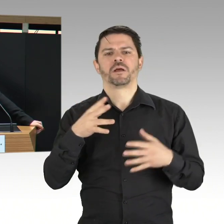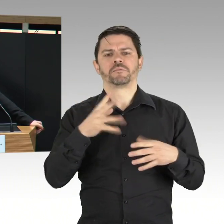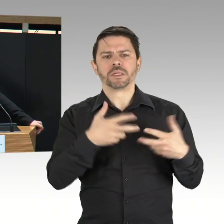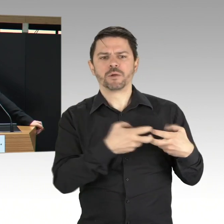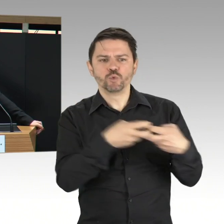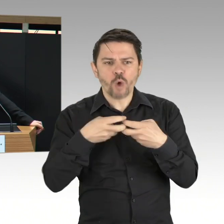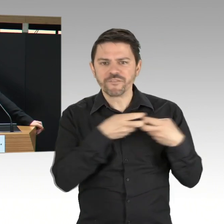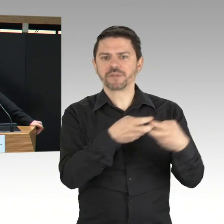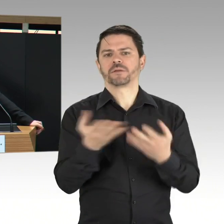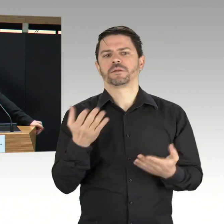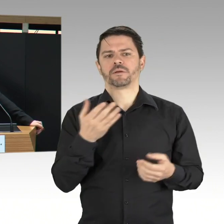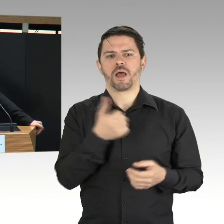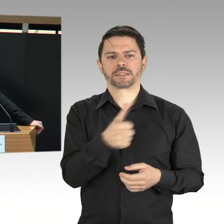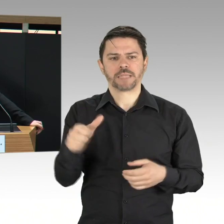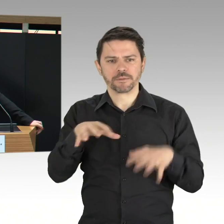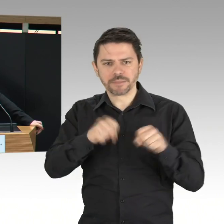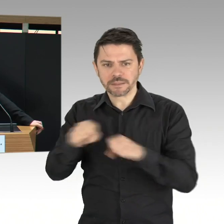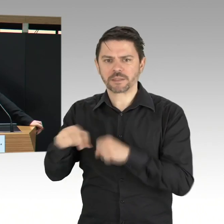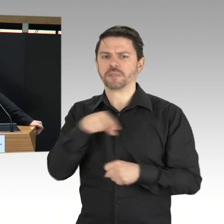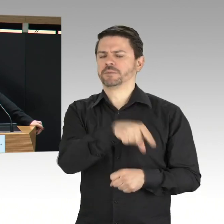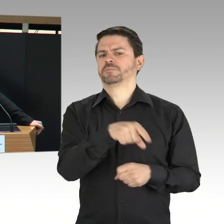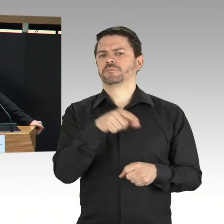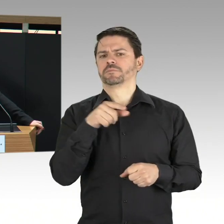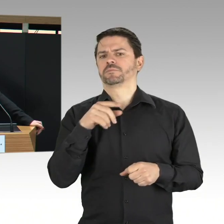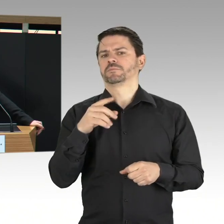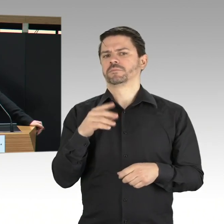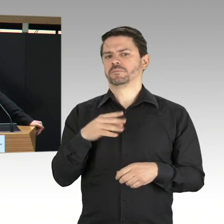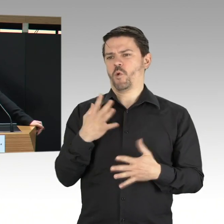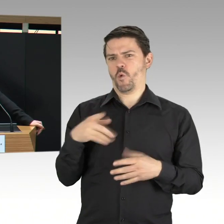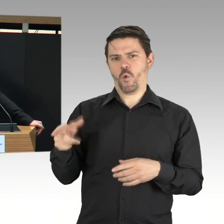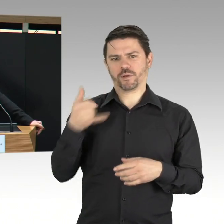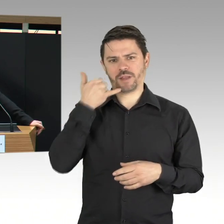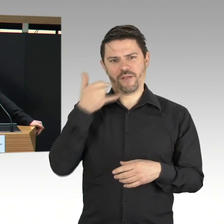Deshalb machen Sie erst mal Ihre Hausaufgaben, ehe Sie hier eine komplette Verunsicherung